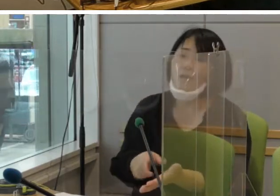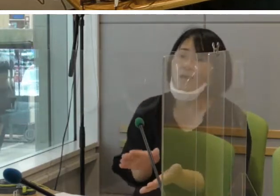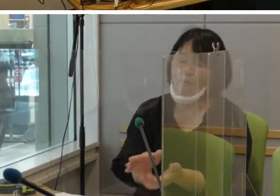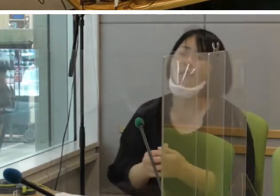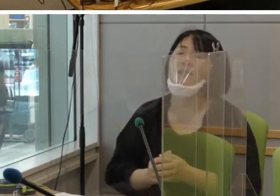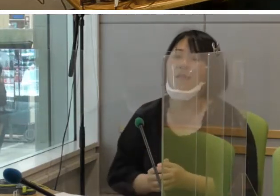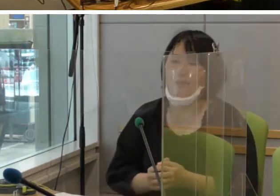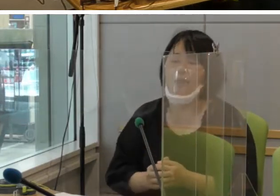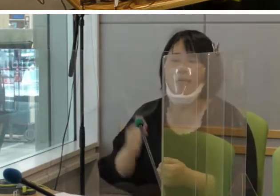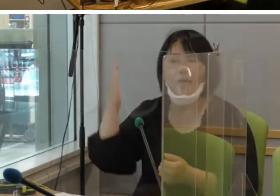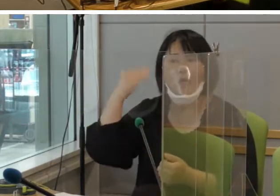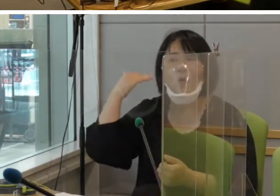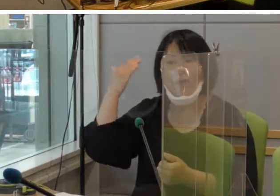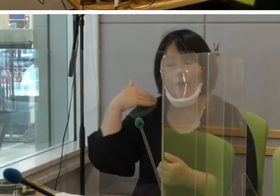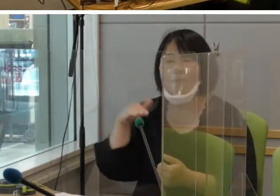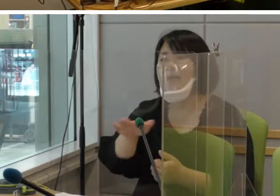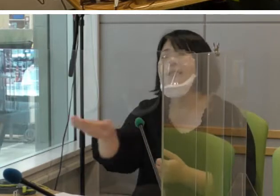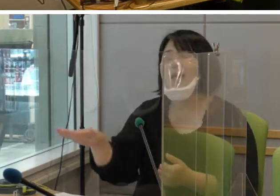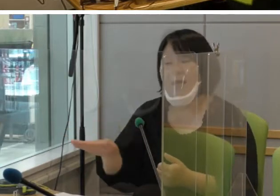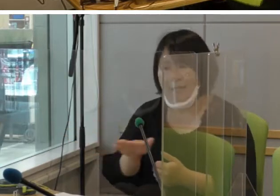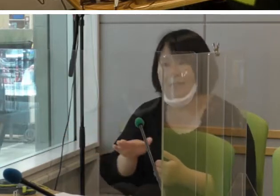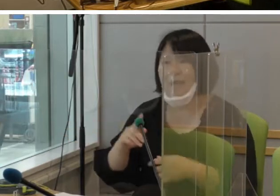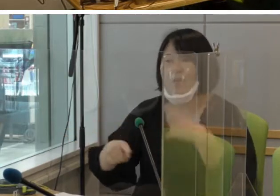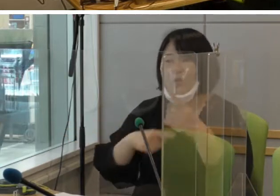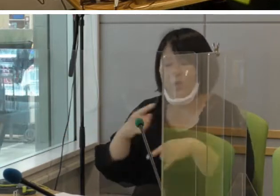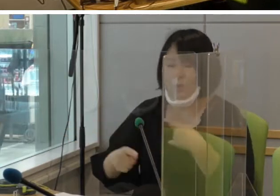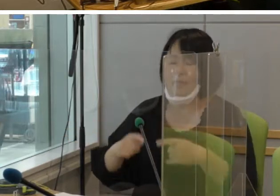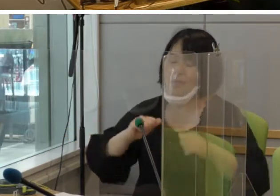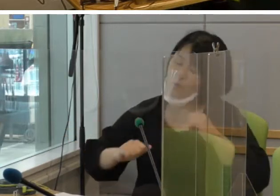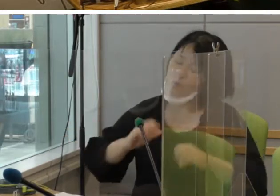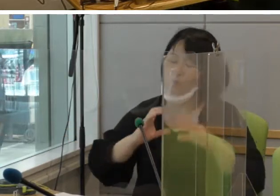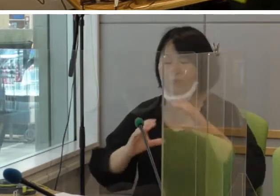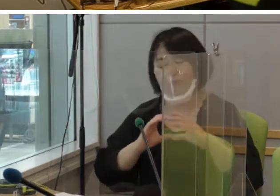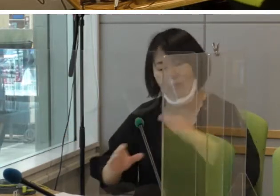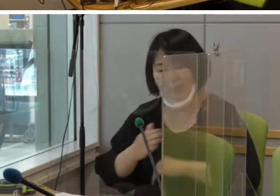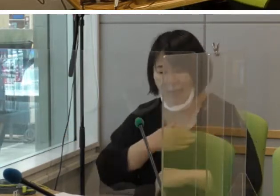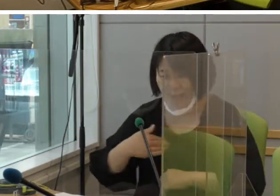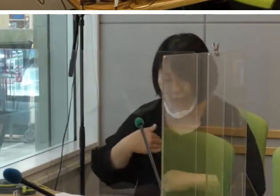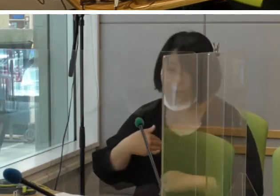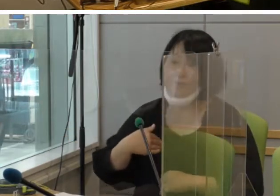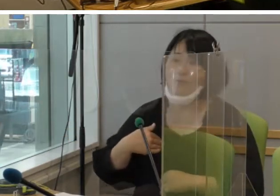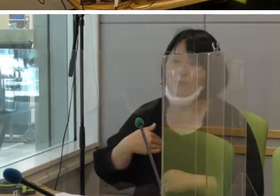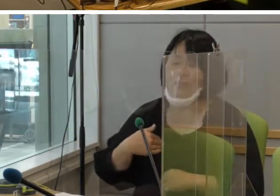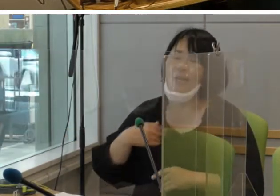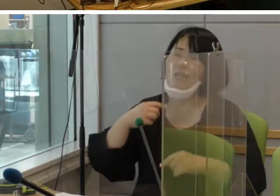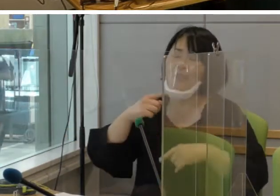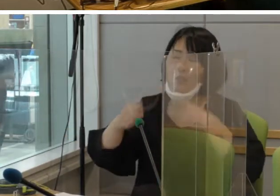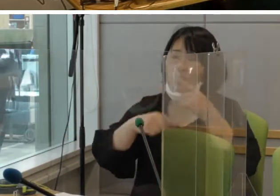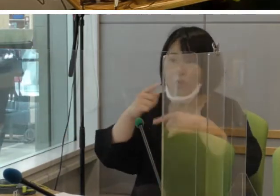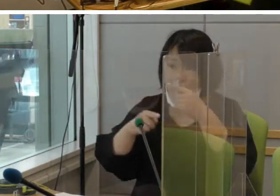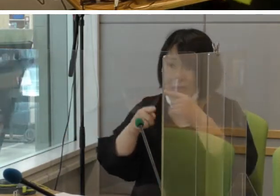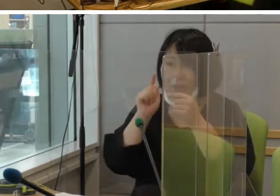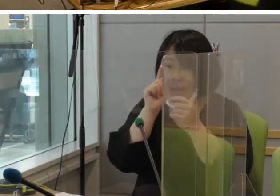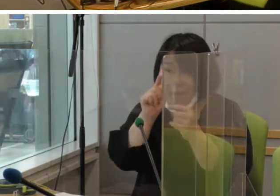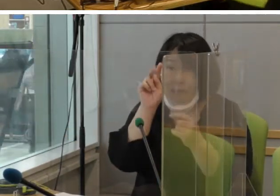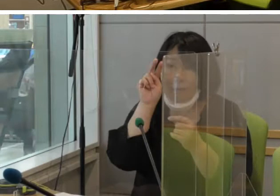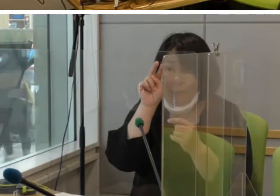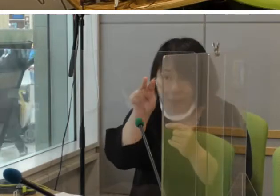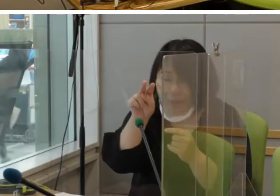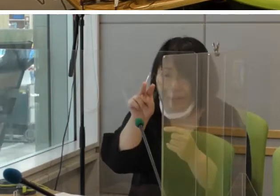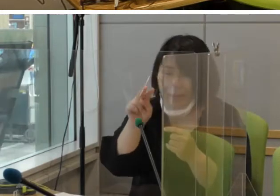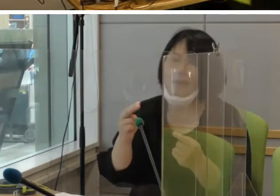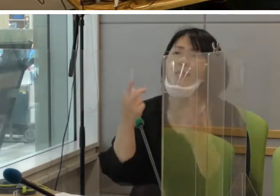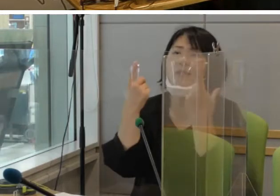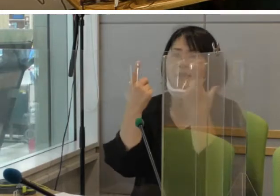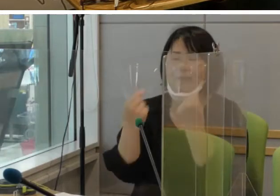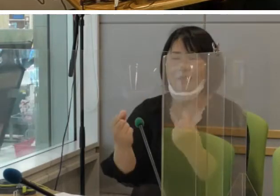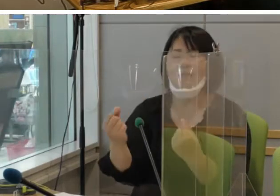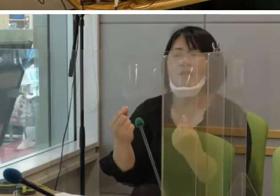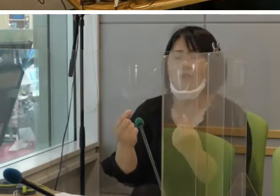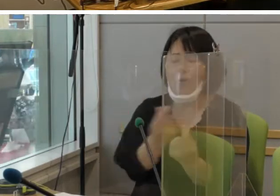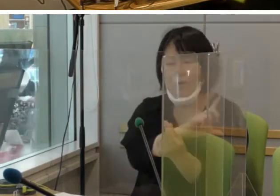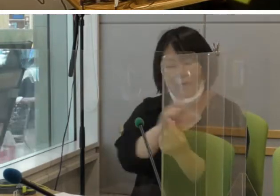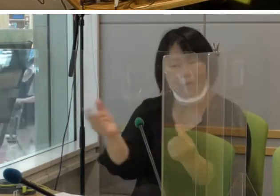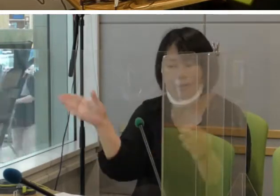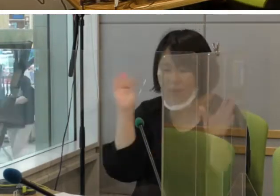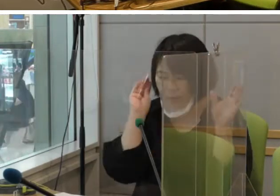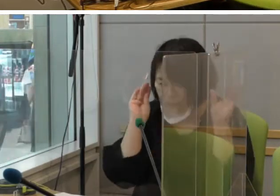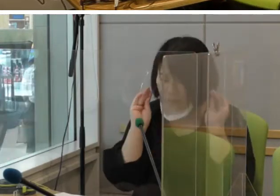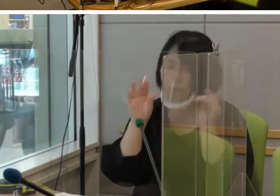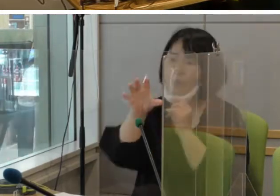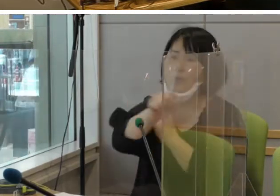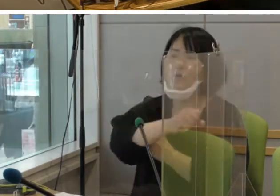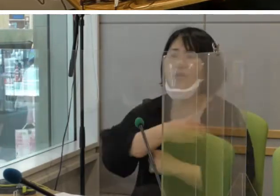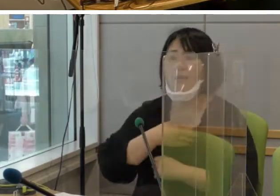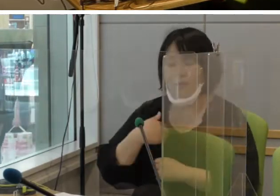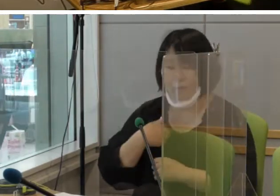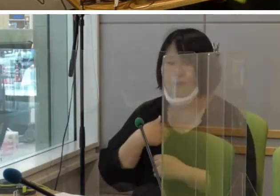聞こえない方々が手話で自由にコミュニケーションを取り、 手話で目に見える形できちんと様々な情報を取ることができる。